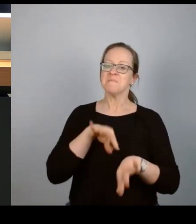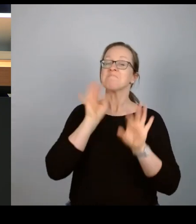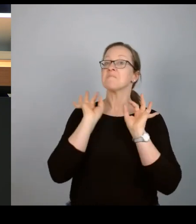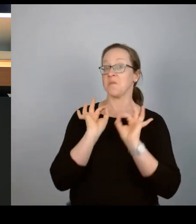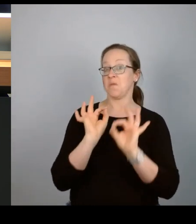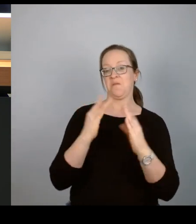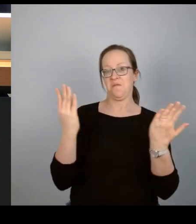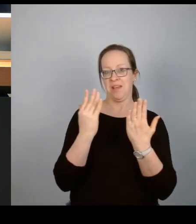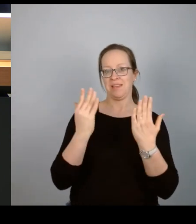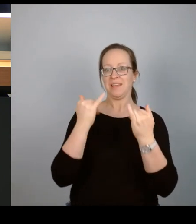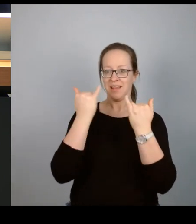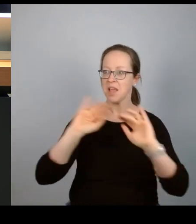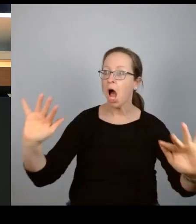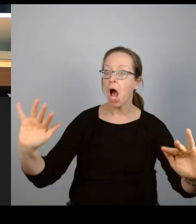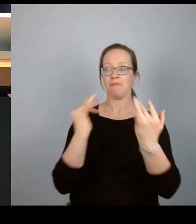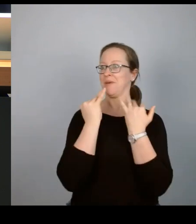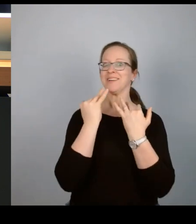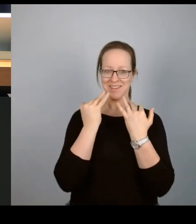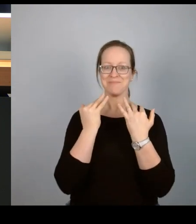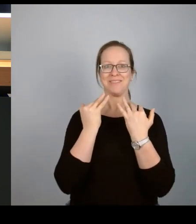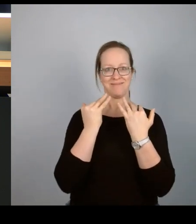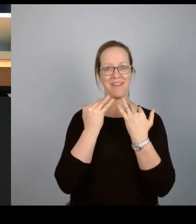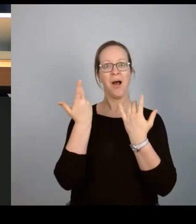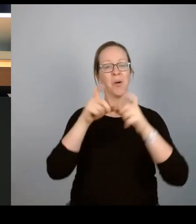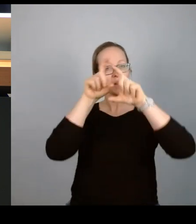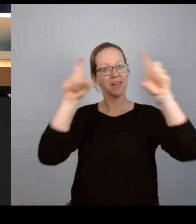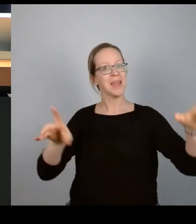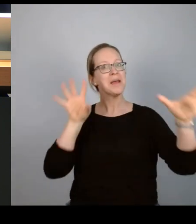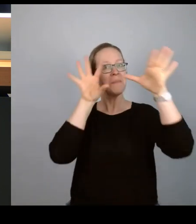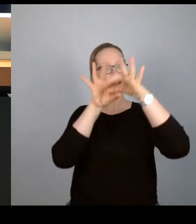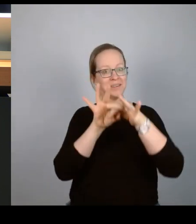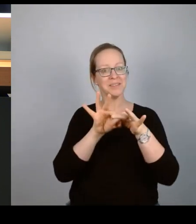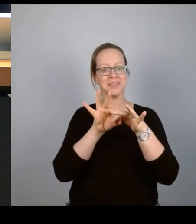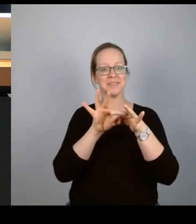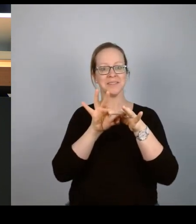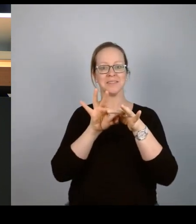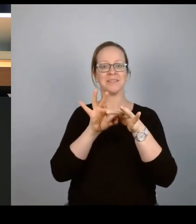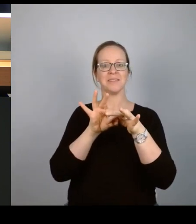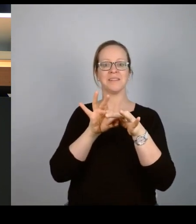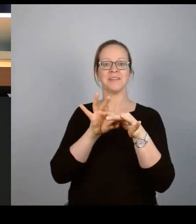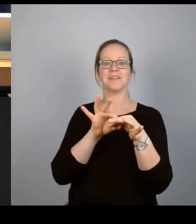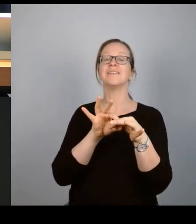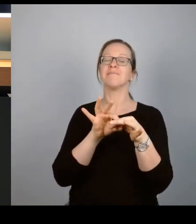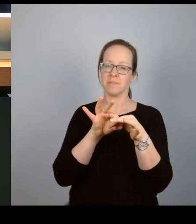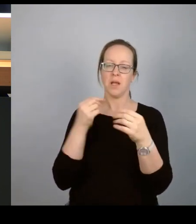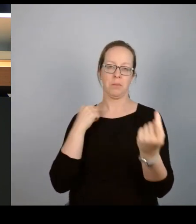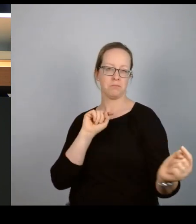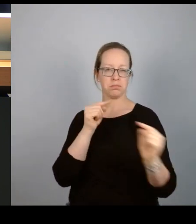muss, dann kann er guckt, ist auch einfach ablehnen auf Internetseiten. Auch das kann man machen. Und als Digital-Politiker sollte man das zumindest wissen.